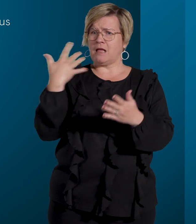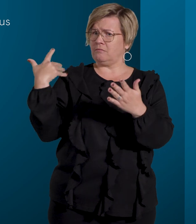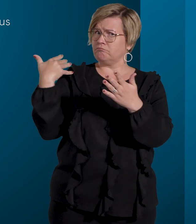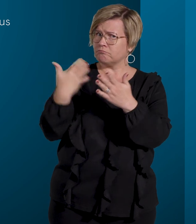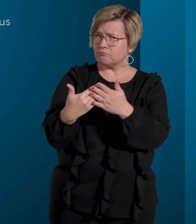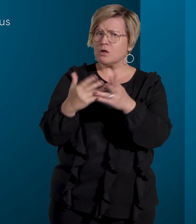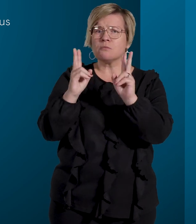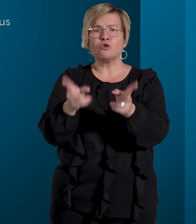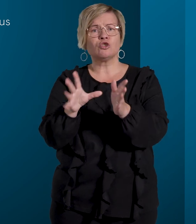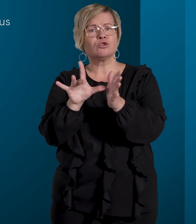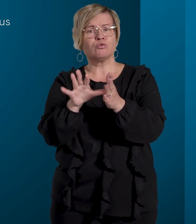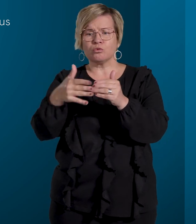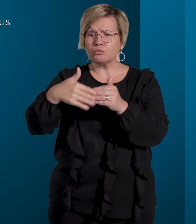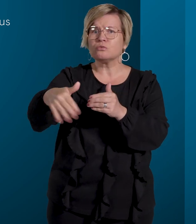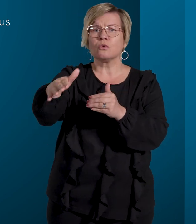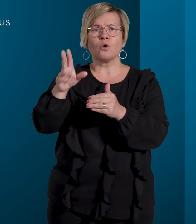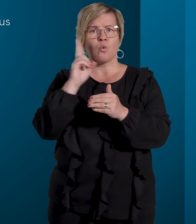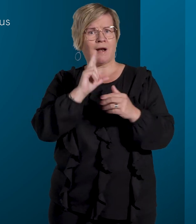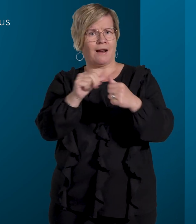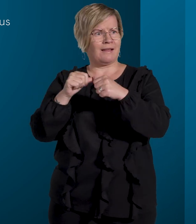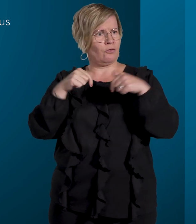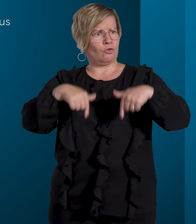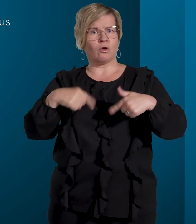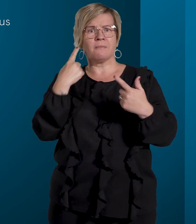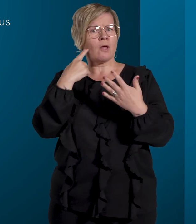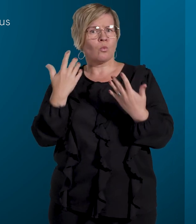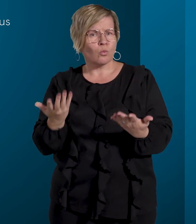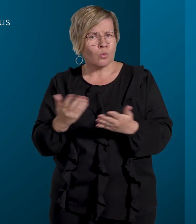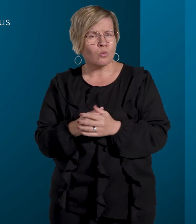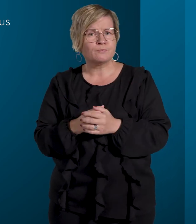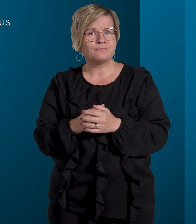Kuurojen Liiton kuulumisia menneen kesän ajalta sekä alkavalta syksyltä.